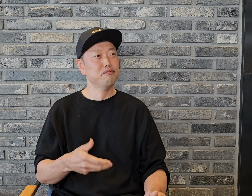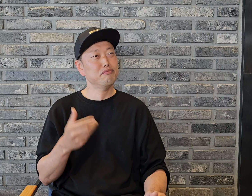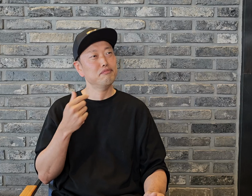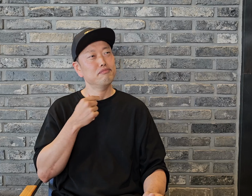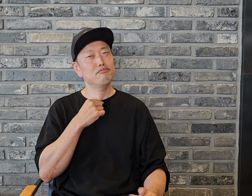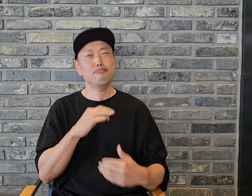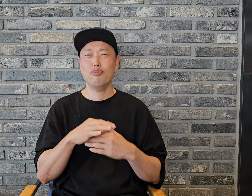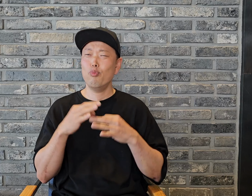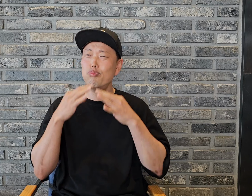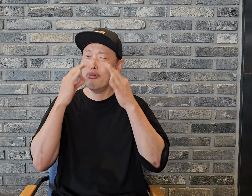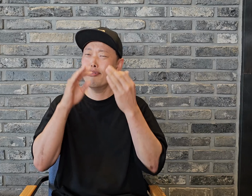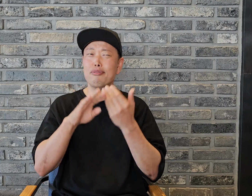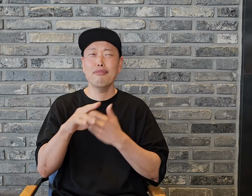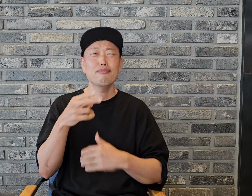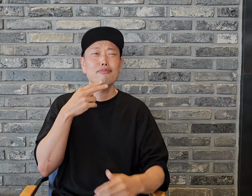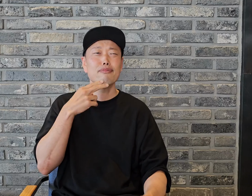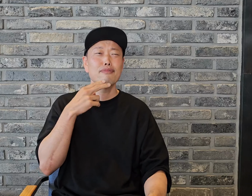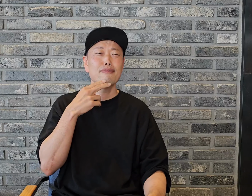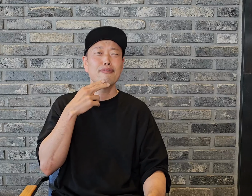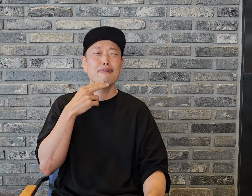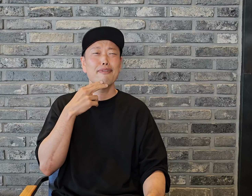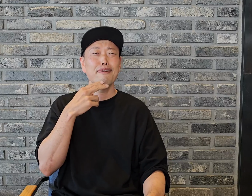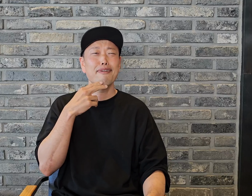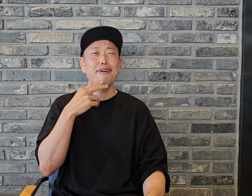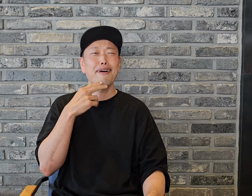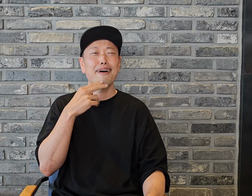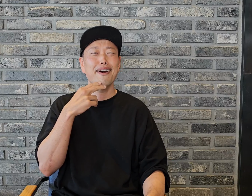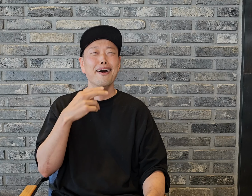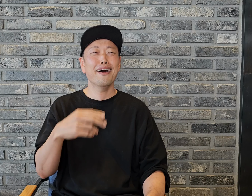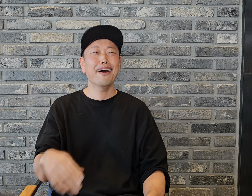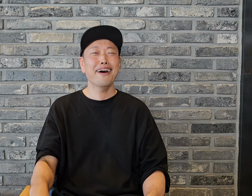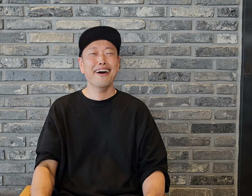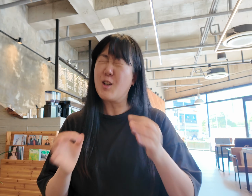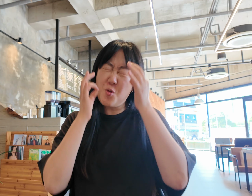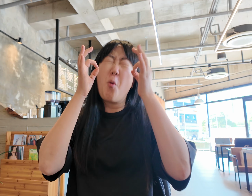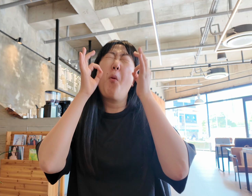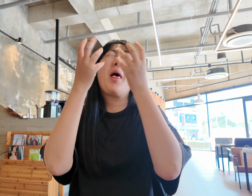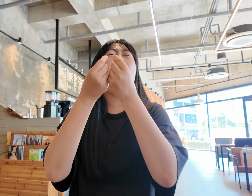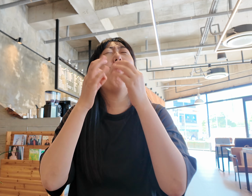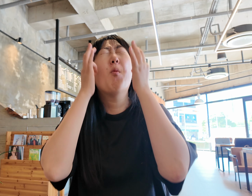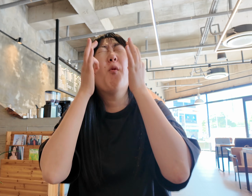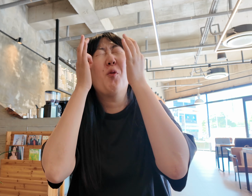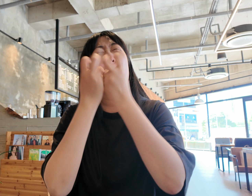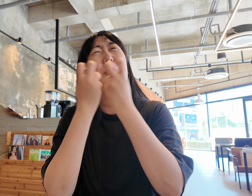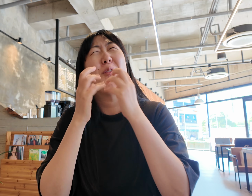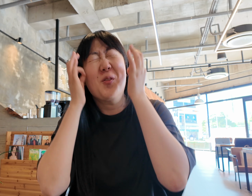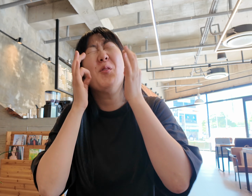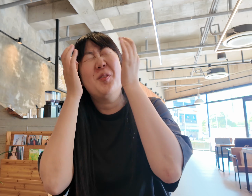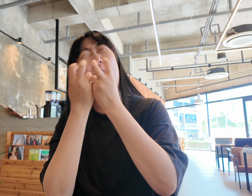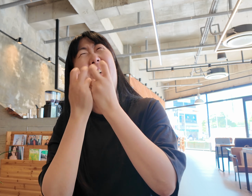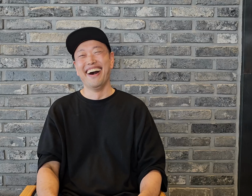やってみるしかないですね:( 努力するにはどうすればいいですか？